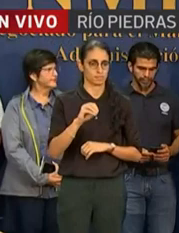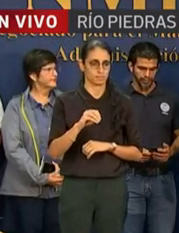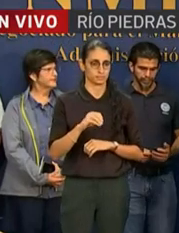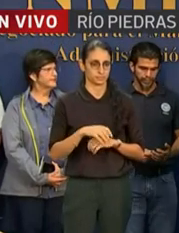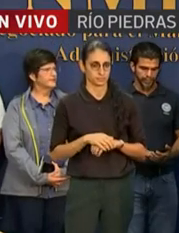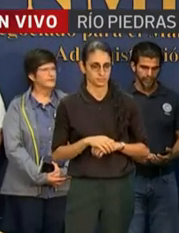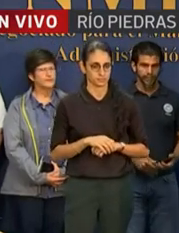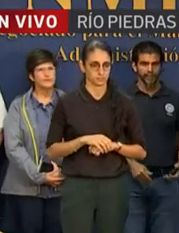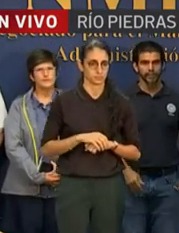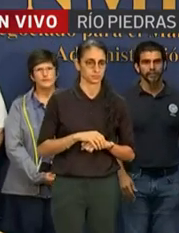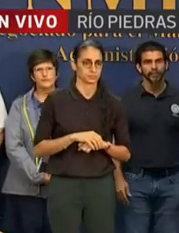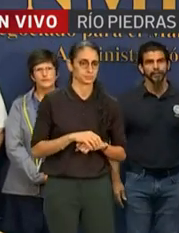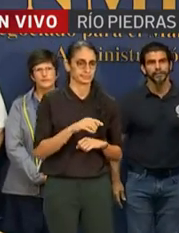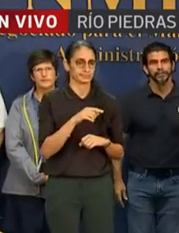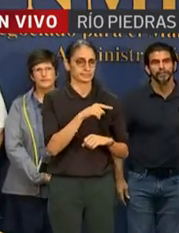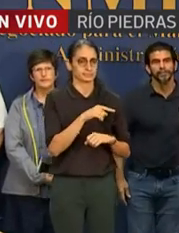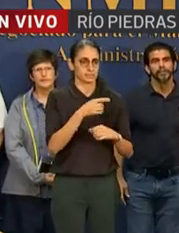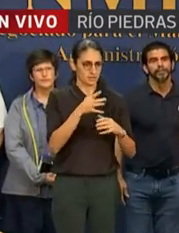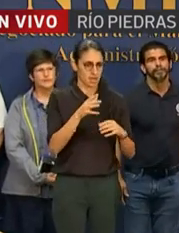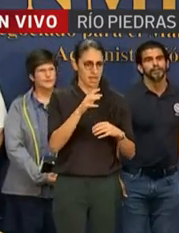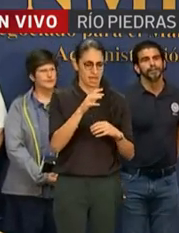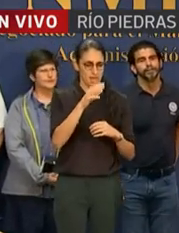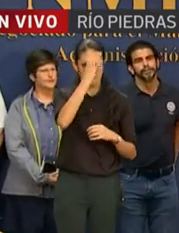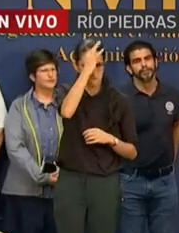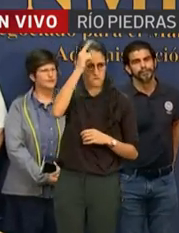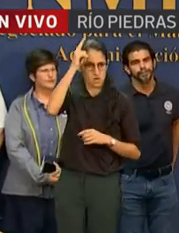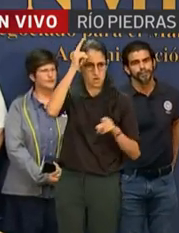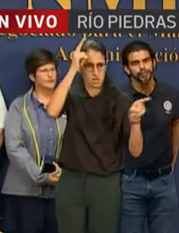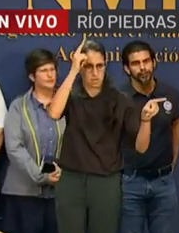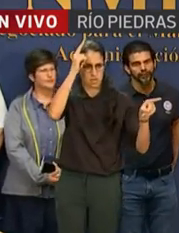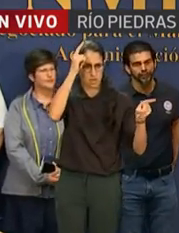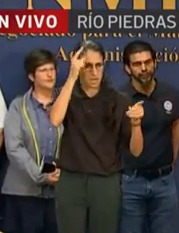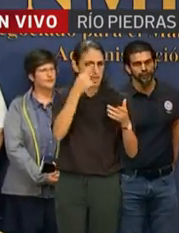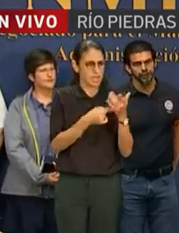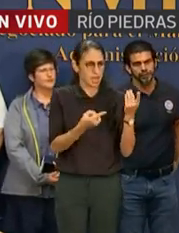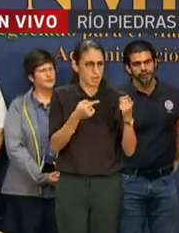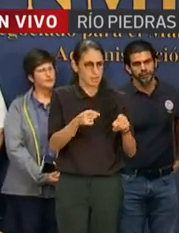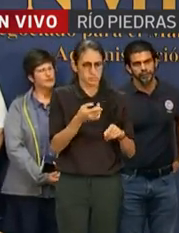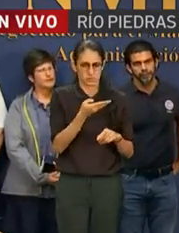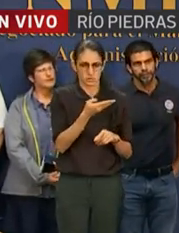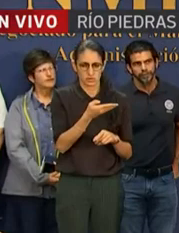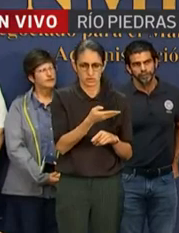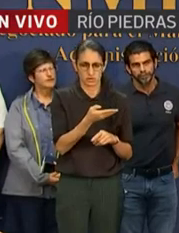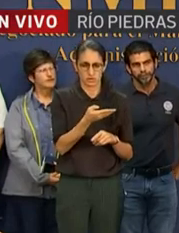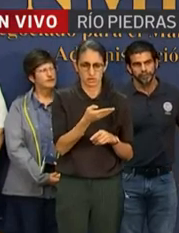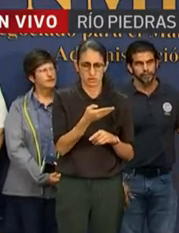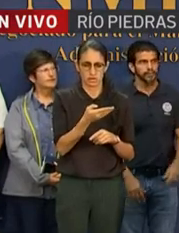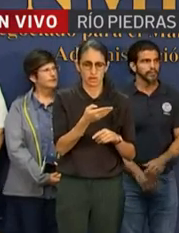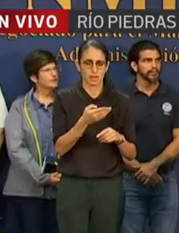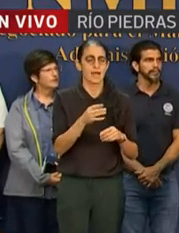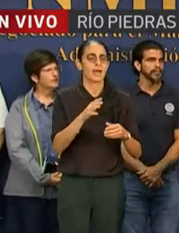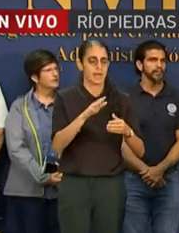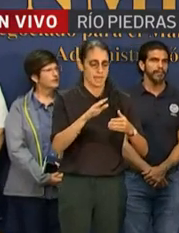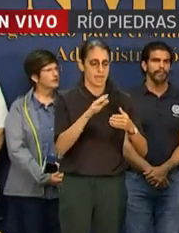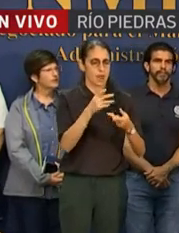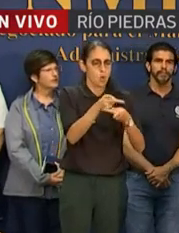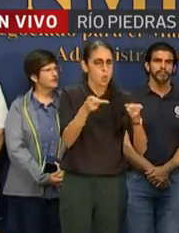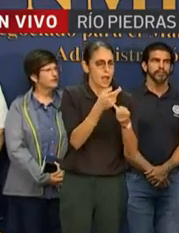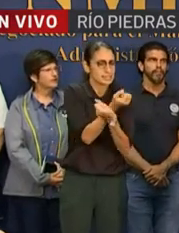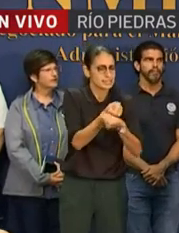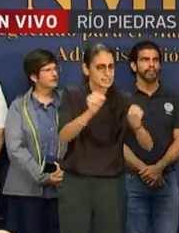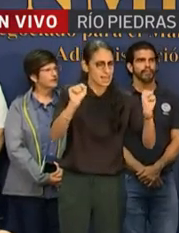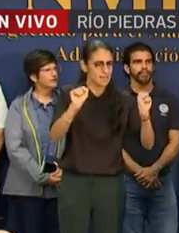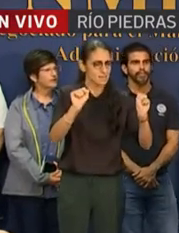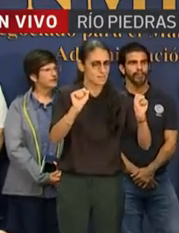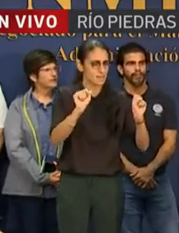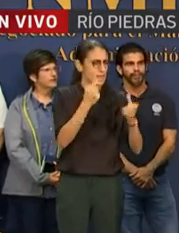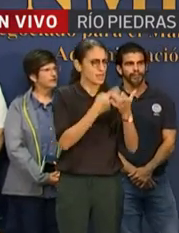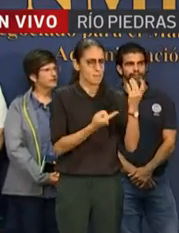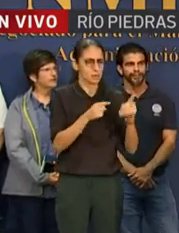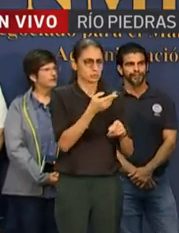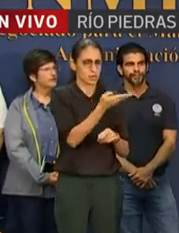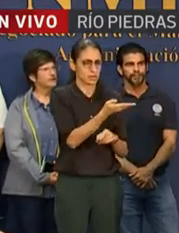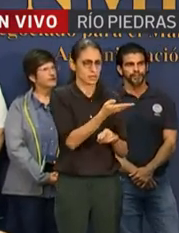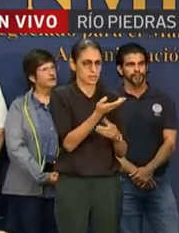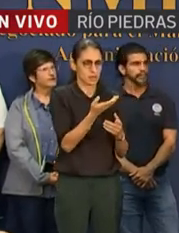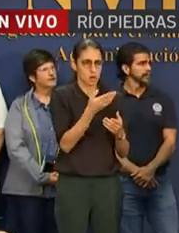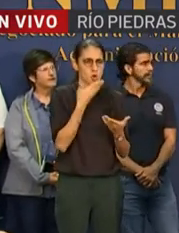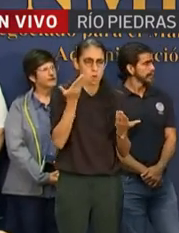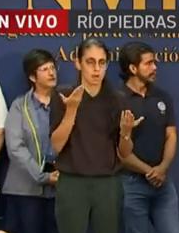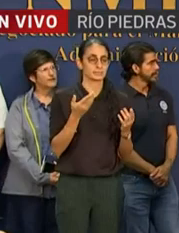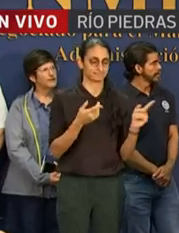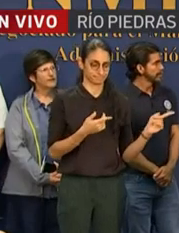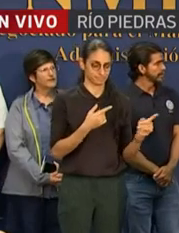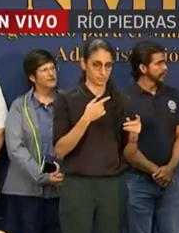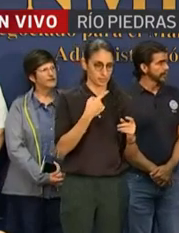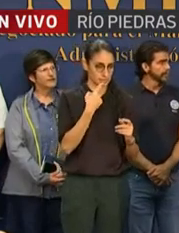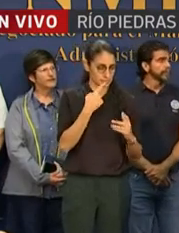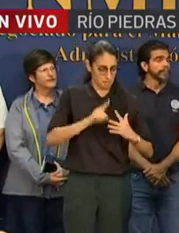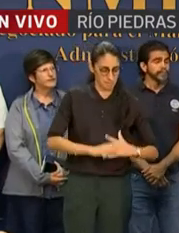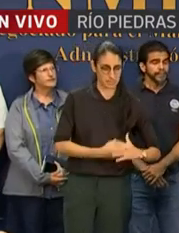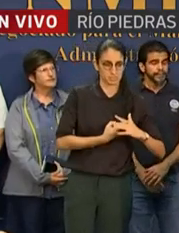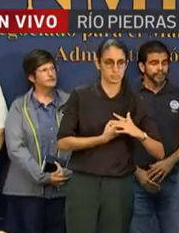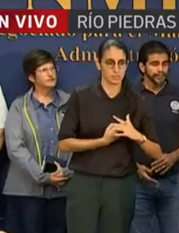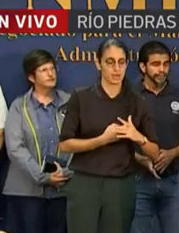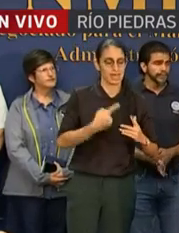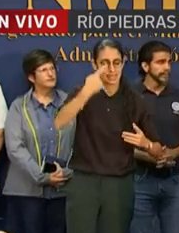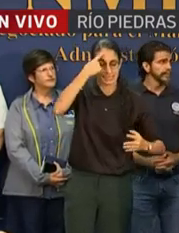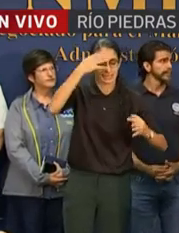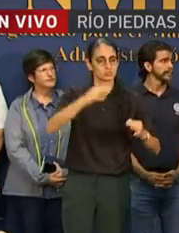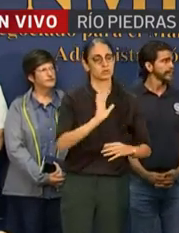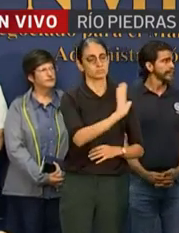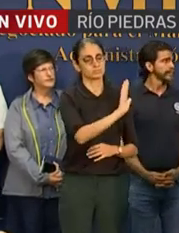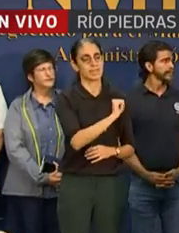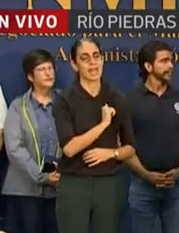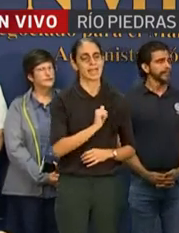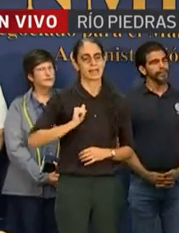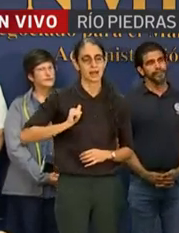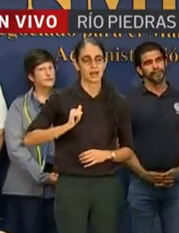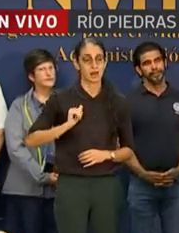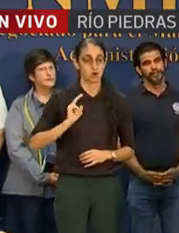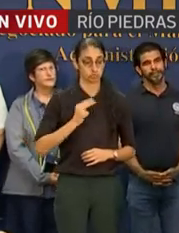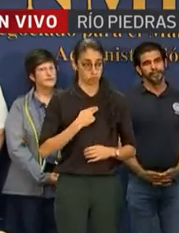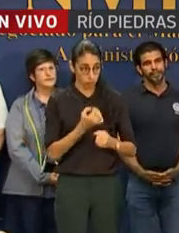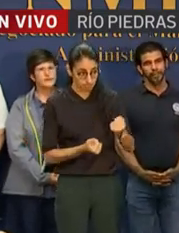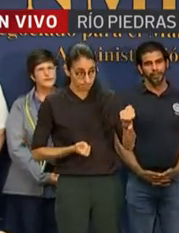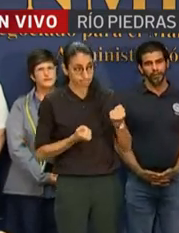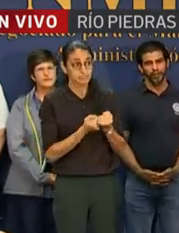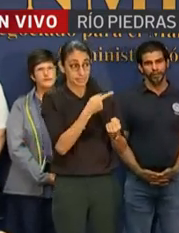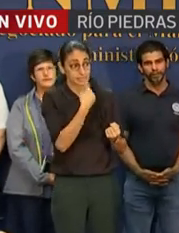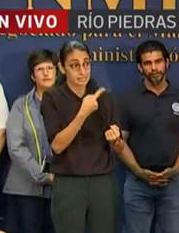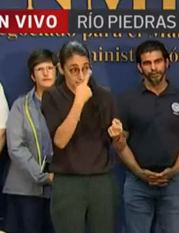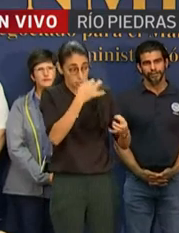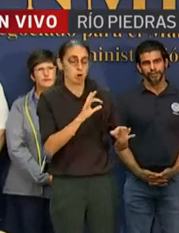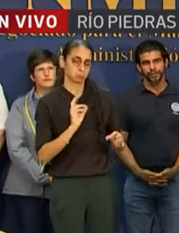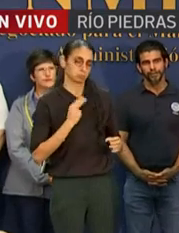ESPERANDO EN DESLIZAMIENTO, ES